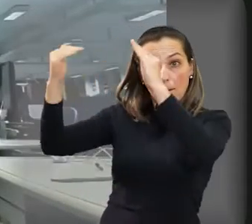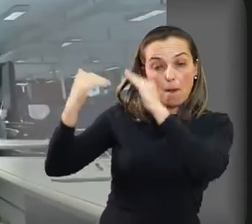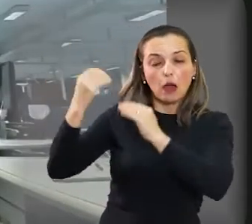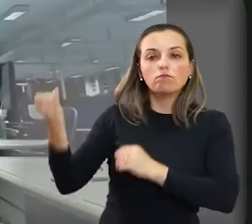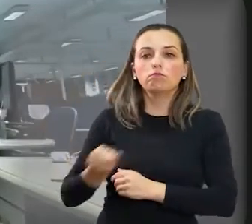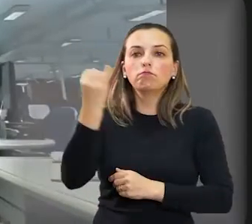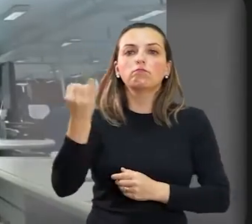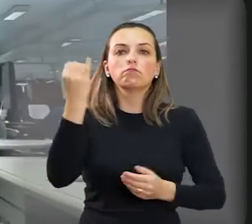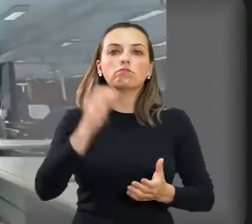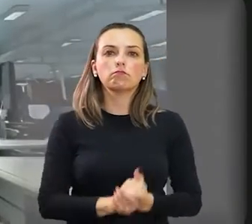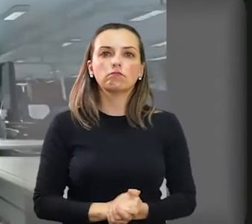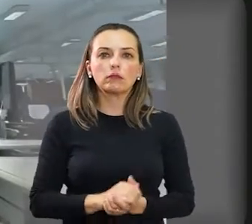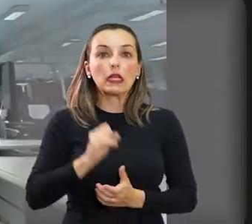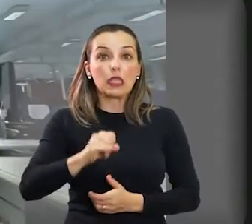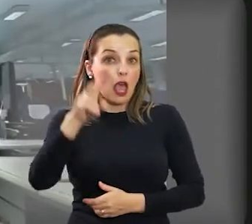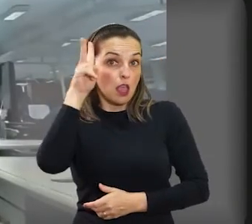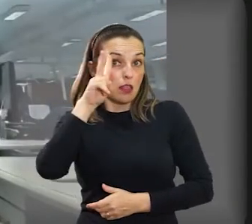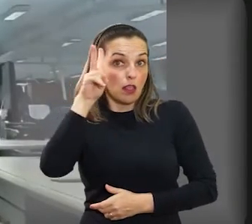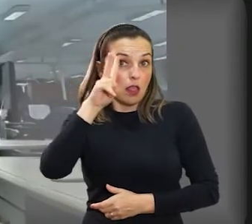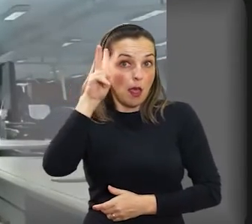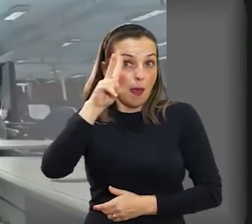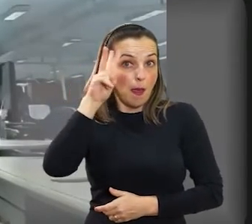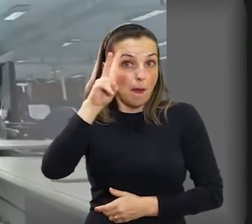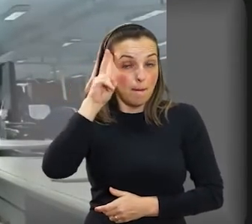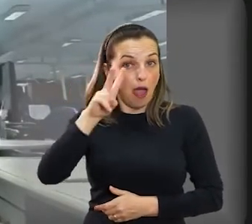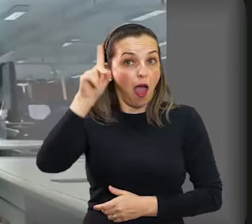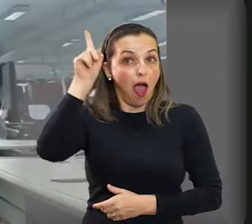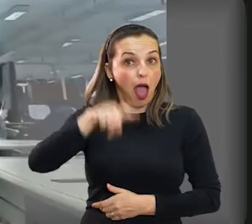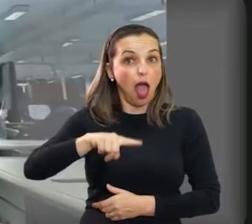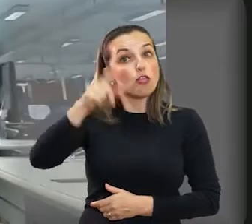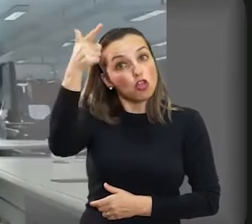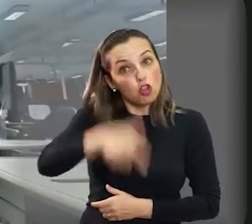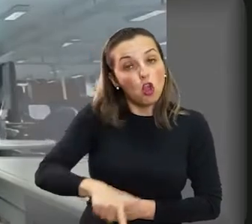relembrar a história, mesmo nos momentos mais tristes, ela pode